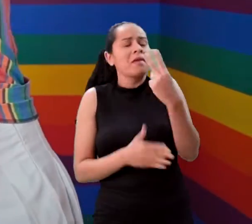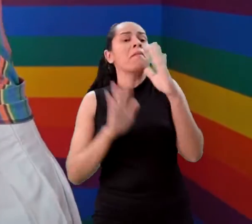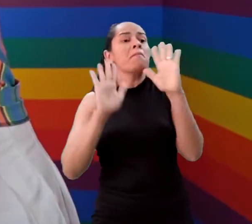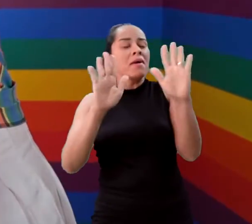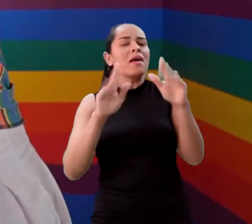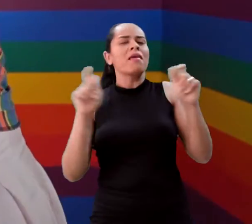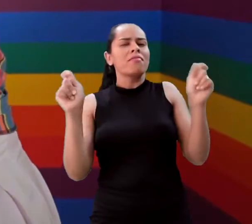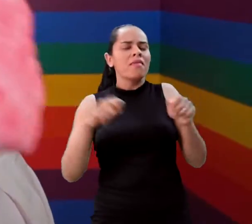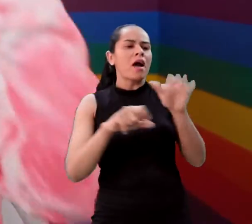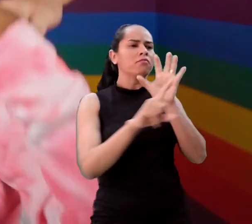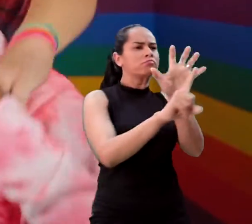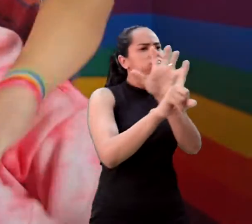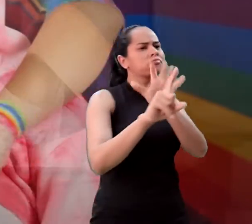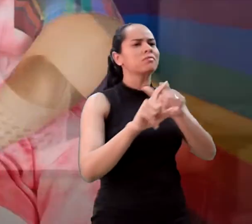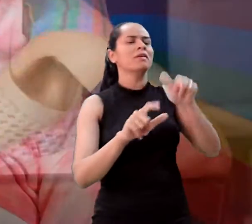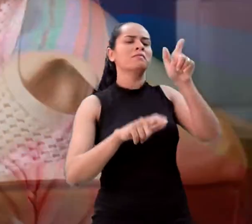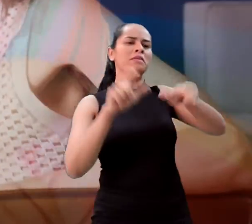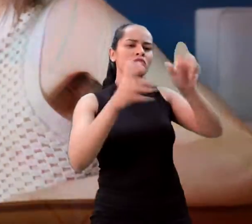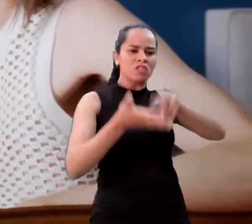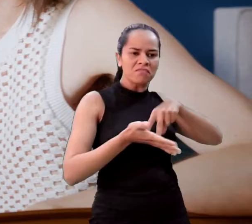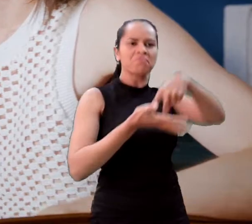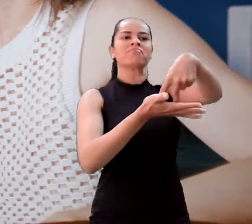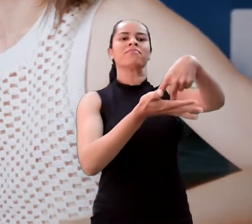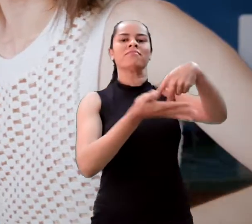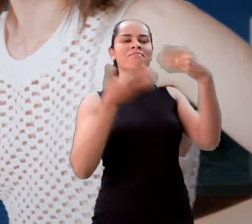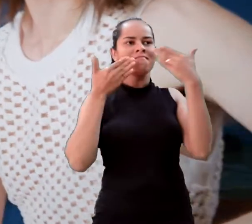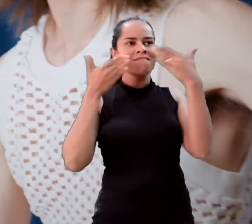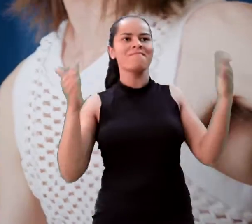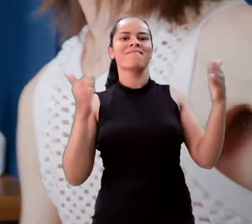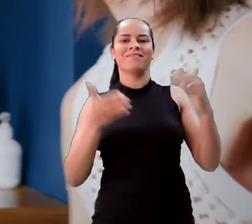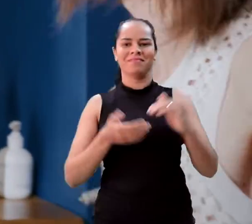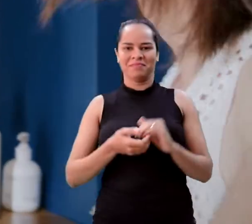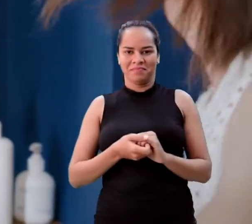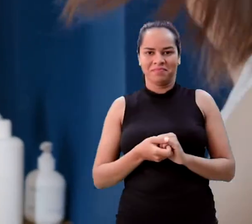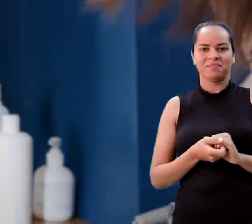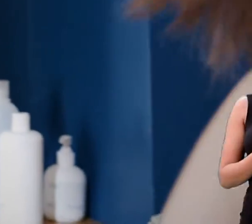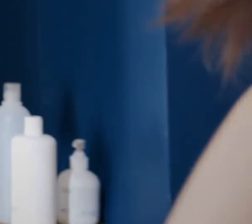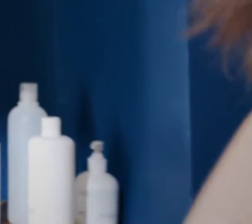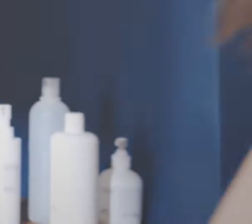e a discriminação, nós podemos incentivar as pessoas a brilharem em suas próprias cores.